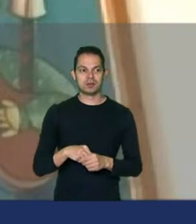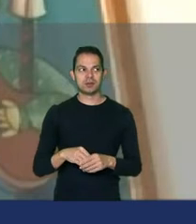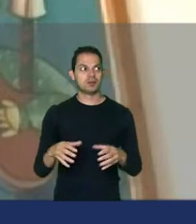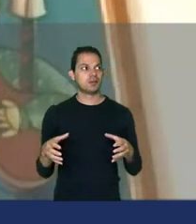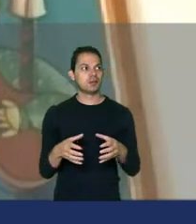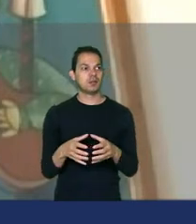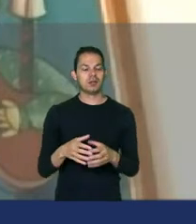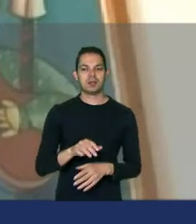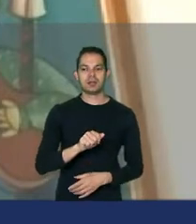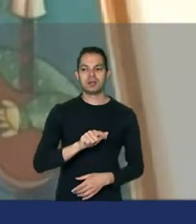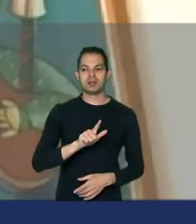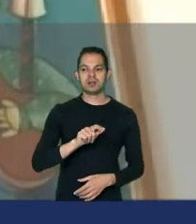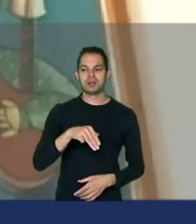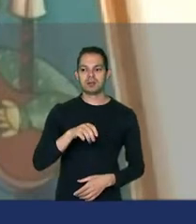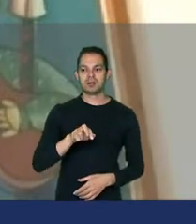POLOS DA SOCIEDADE DE CLASSE, ALMERINDA, BERTHA LUTZ, SÃO